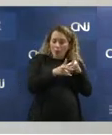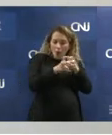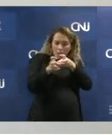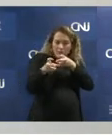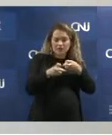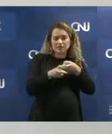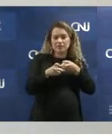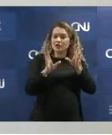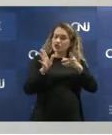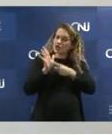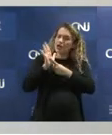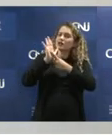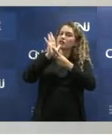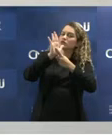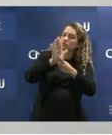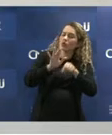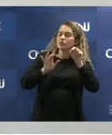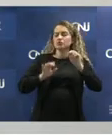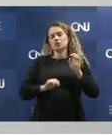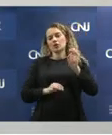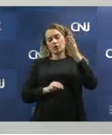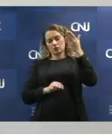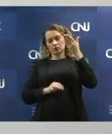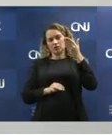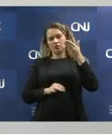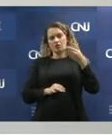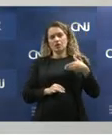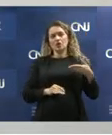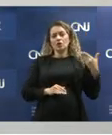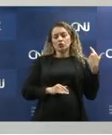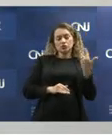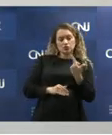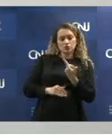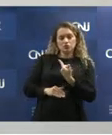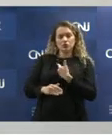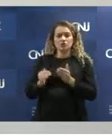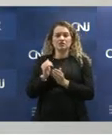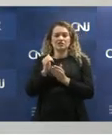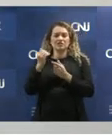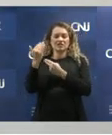já expomos nossas questões em sede de nossas defesas escritas